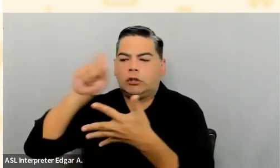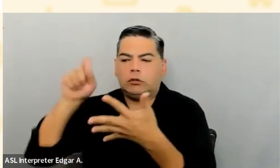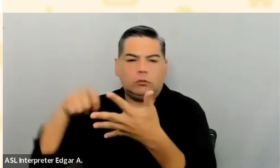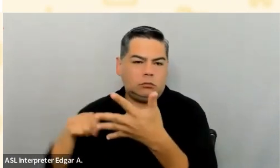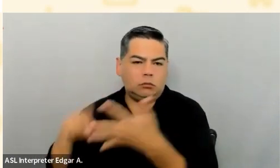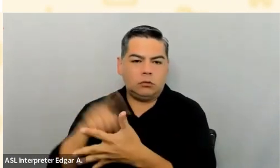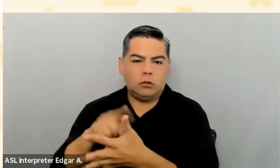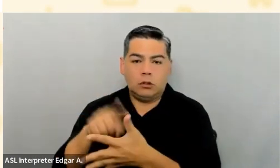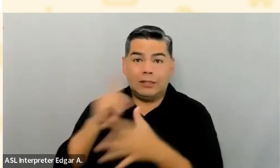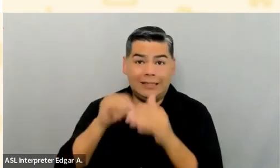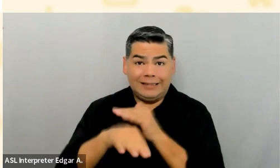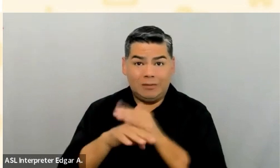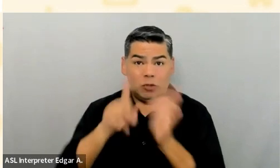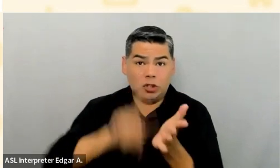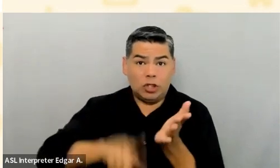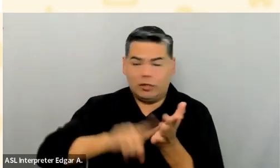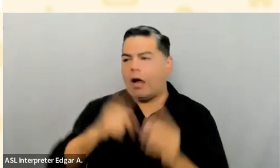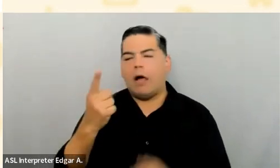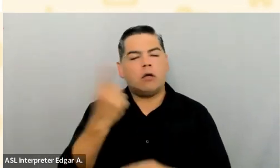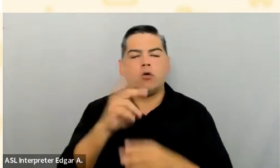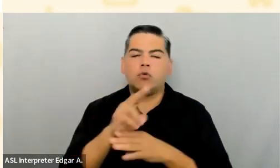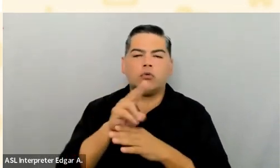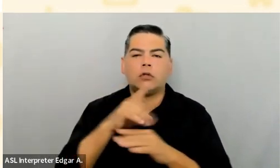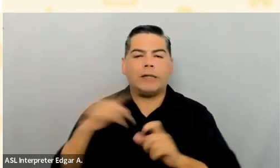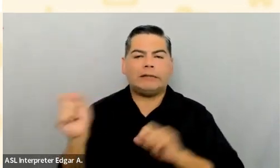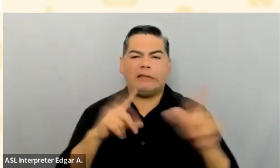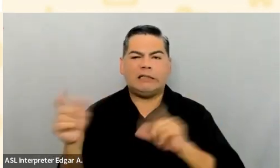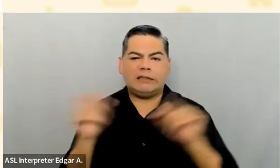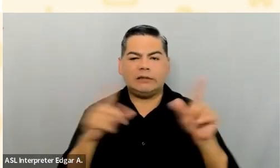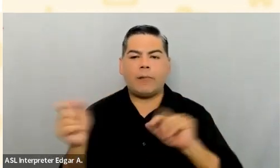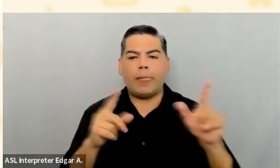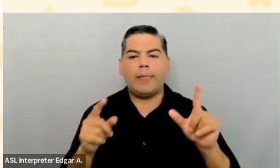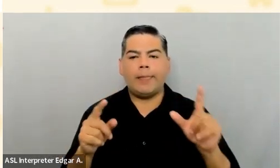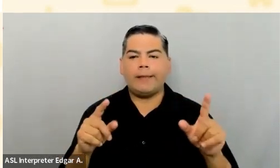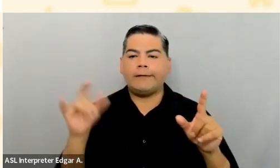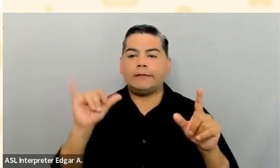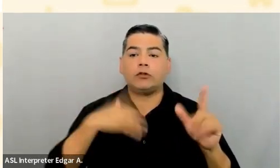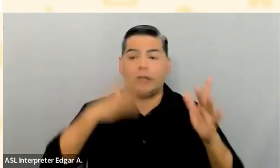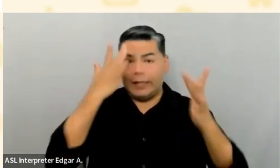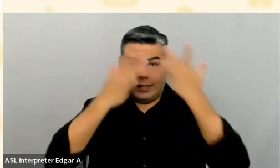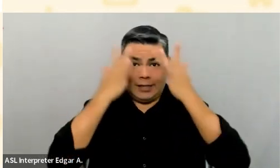Siempre lo uso, lo uso en mis diapositivas. Y es bastante inteligente hoy en día porque se dará cuenta